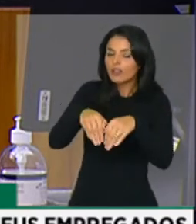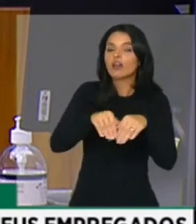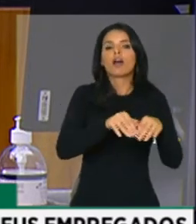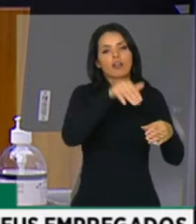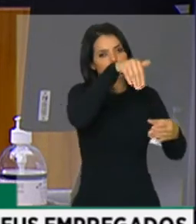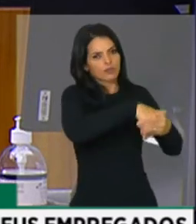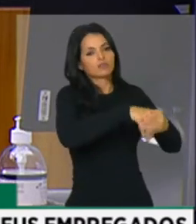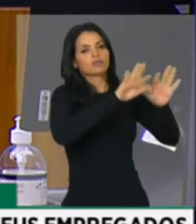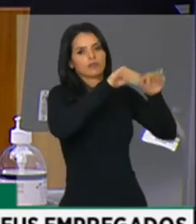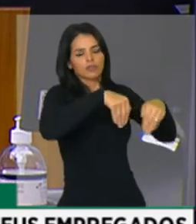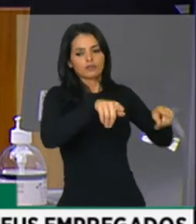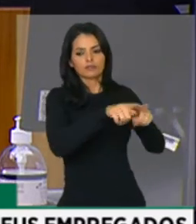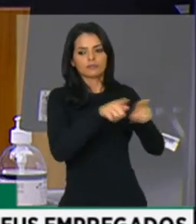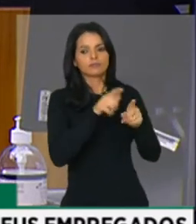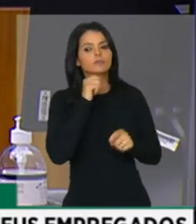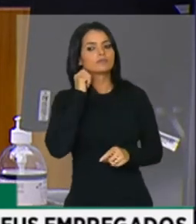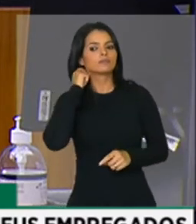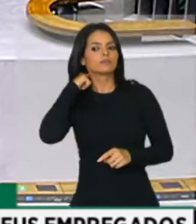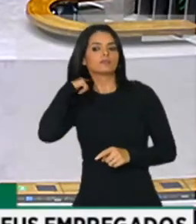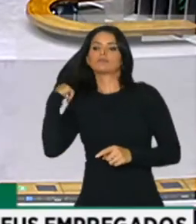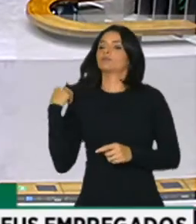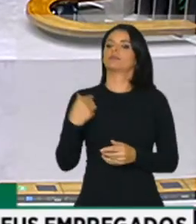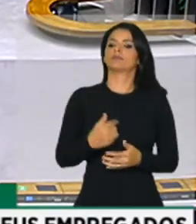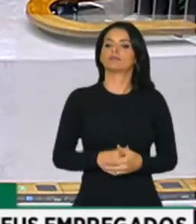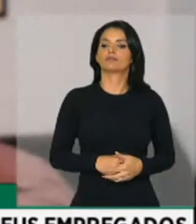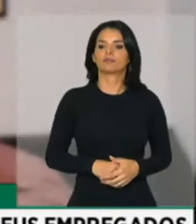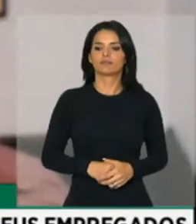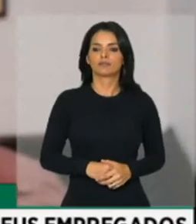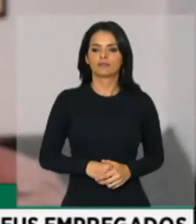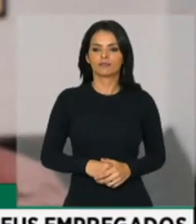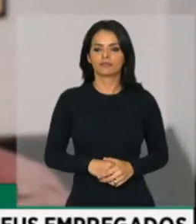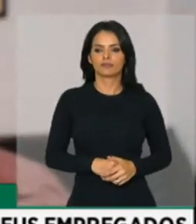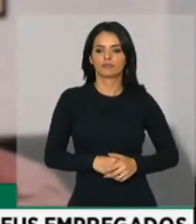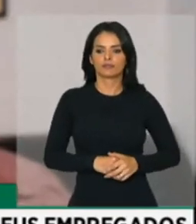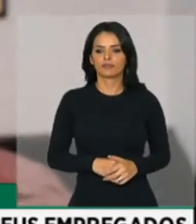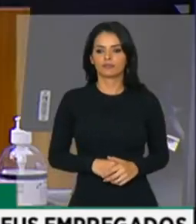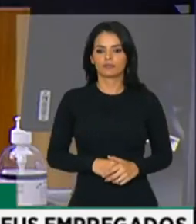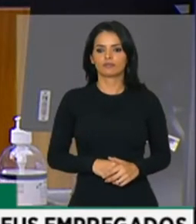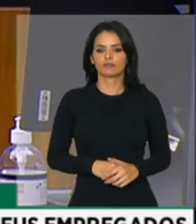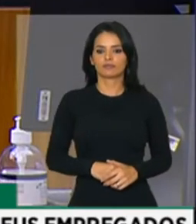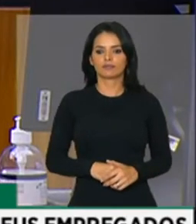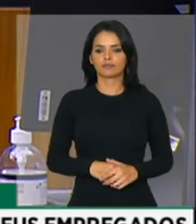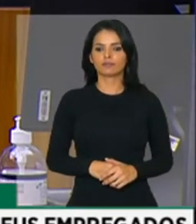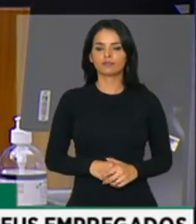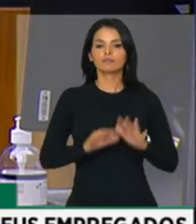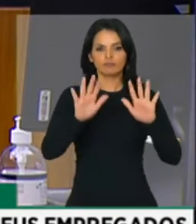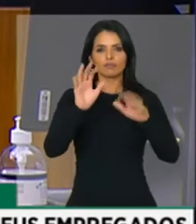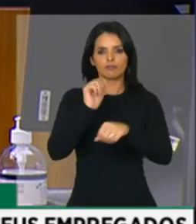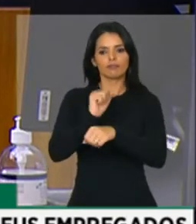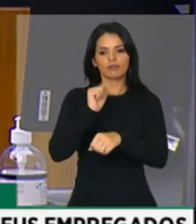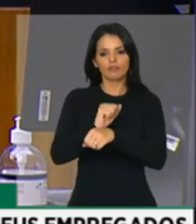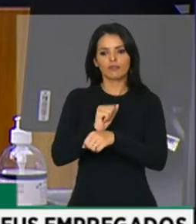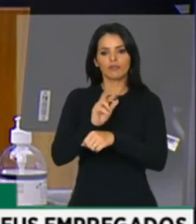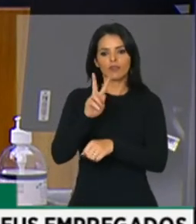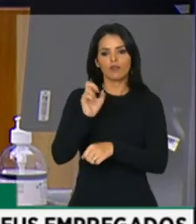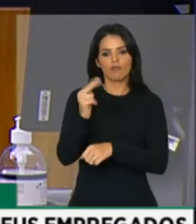ENCERRO A VOTAÇÃO. DEPUTADA ERIKA. [DEPUTADA]: PRESIDENTE JÁ ME ATROPELOU DUAS VEZES, DUAS VOTAÇÕES. -- [PRESIDENTE]: NÃO, EU VOU... INDEPENDENTE DE VOTAÇÃO, DEPUTADA JANDIRA EU VOU PARAR AS VOTAÇÕES PARA DAR... TEMPO DE LÍDER A